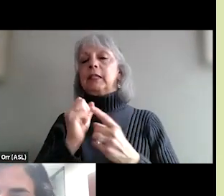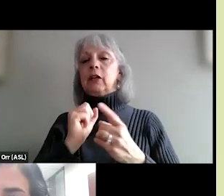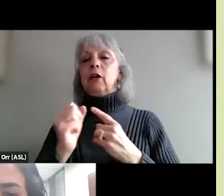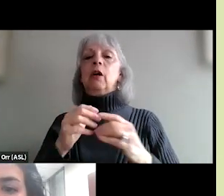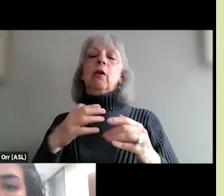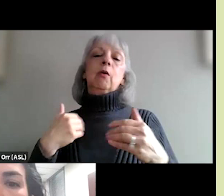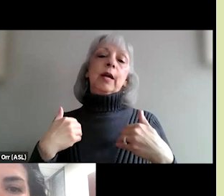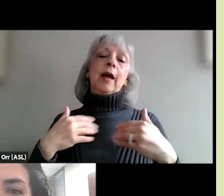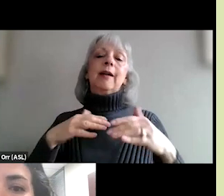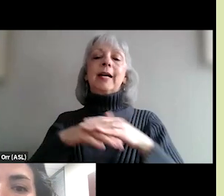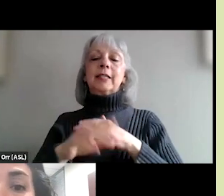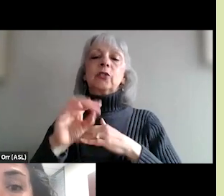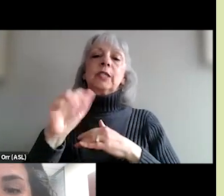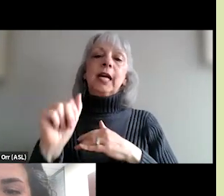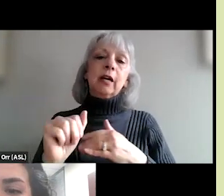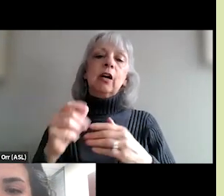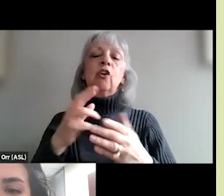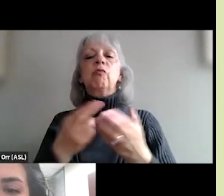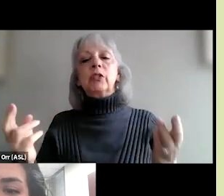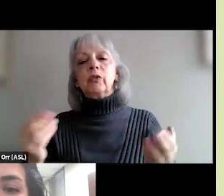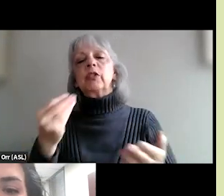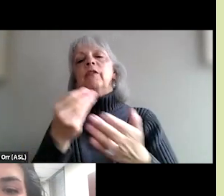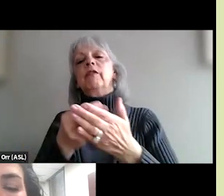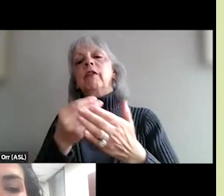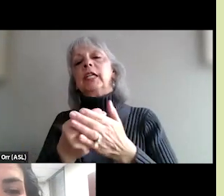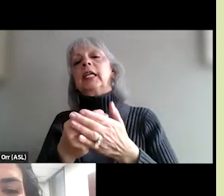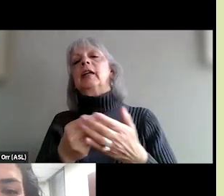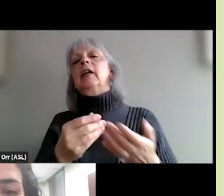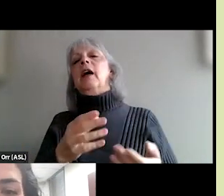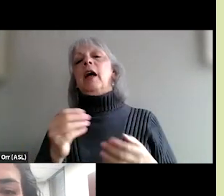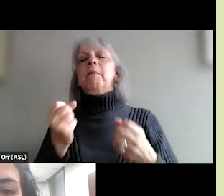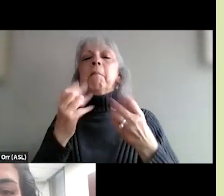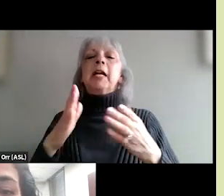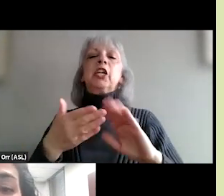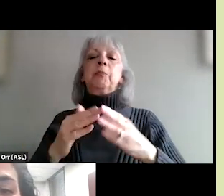recursos, financiamiento y diversas palancas de cambio de políticas y múltiples organizaciones comunitarias